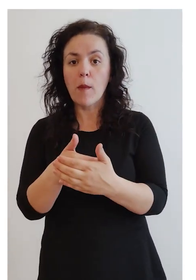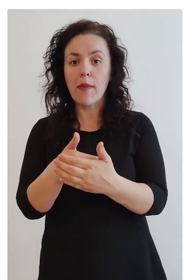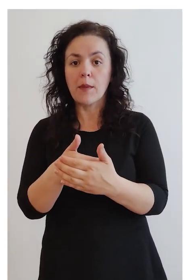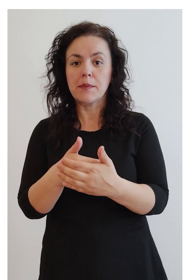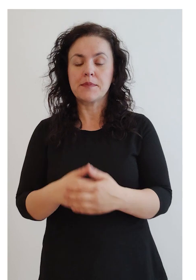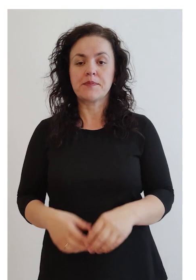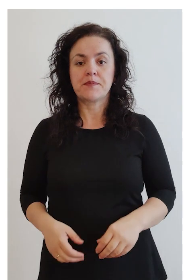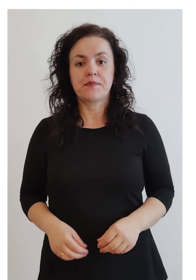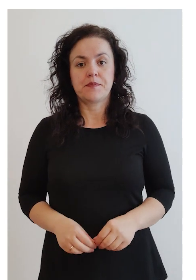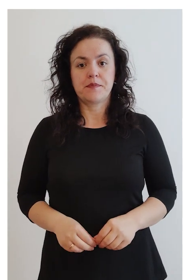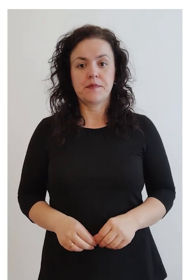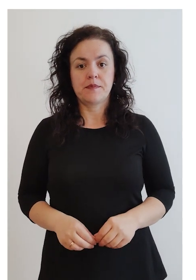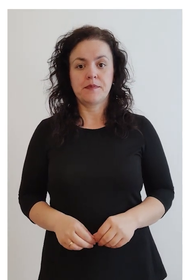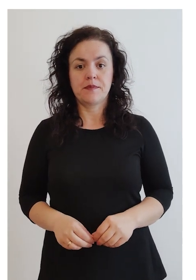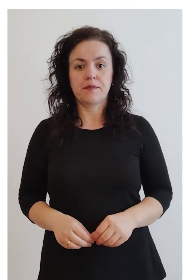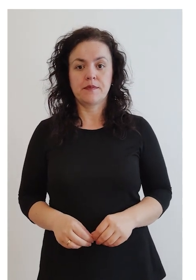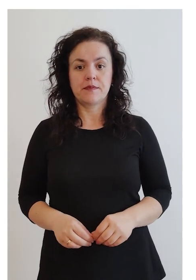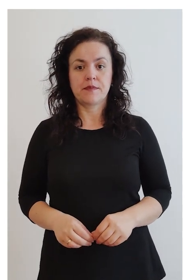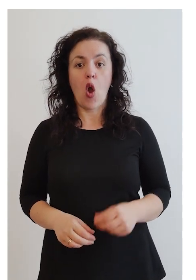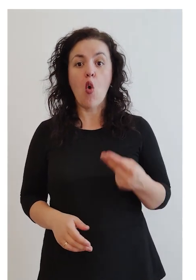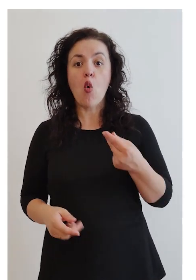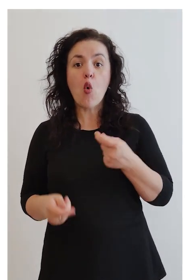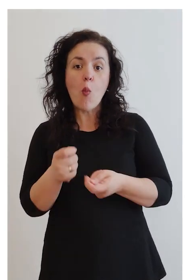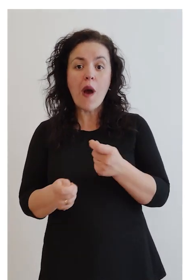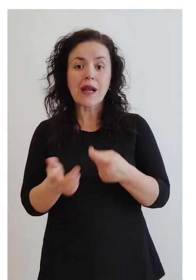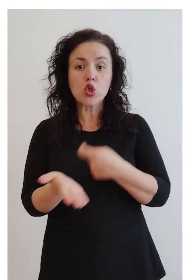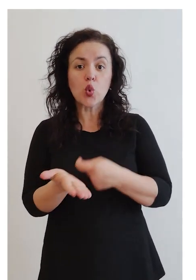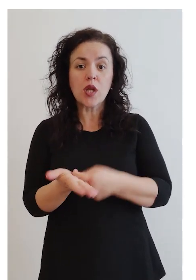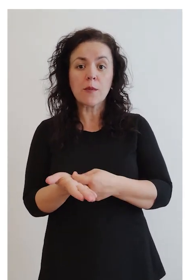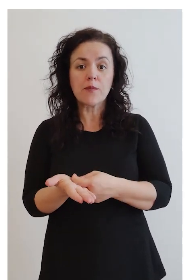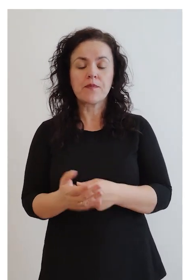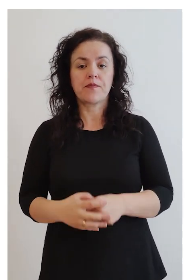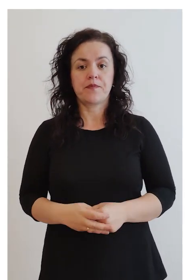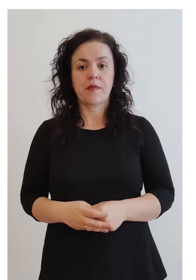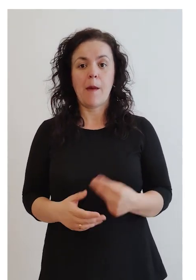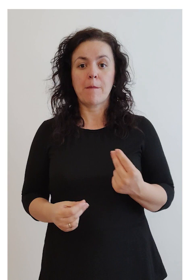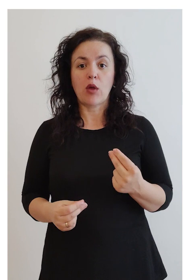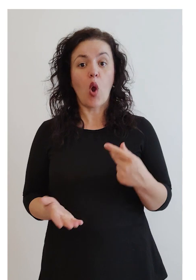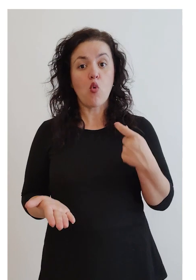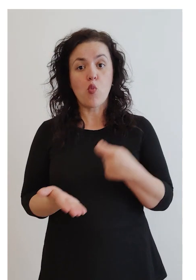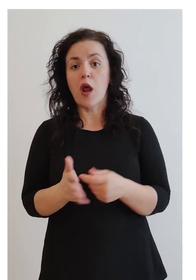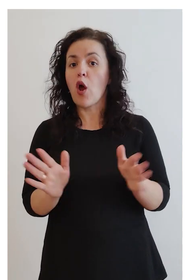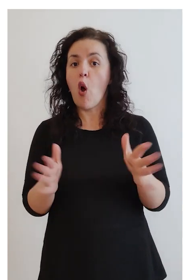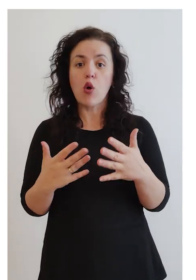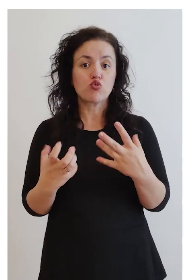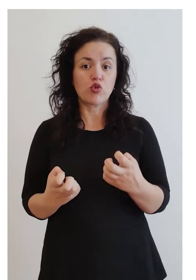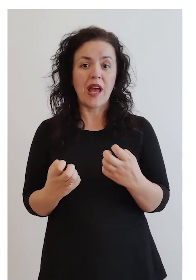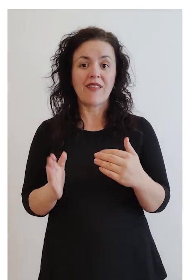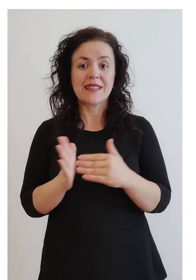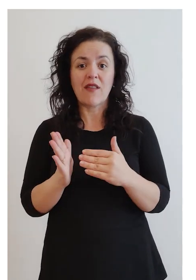Pentru a cumpăra orice veți avea nevoie de bani, ceea ce vă poate face o țintă pentru furt.